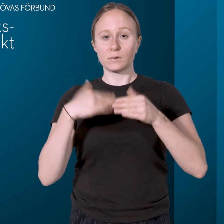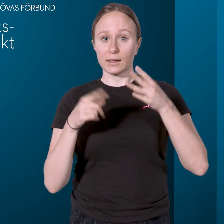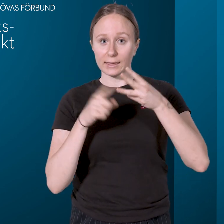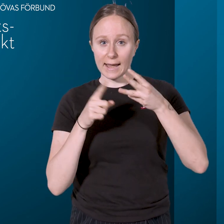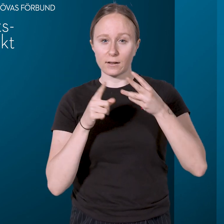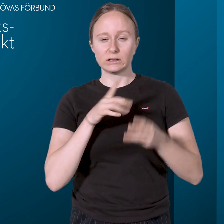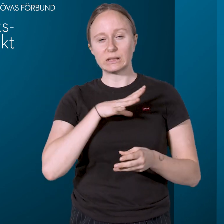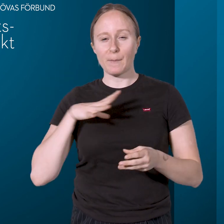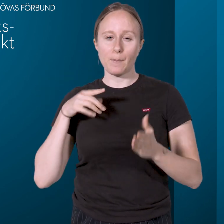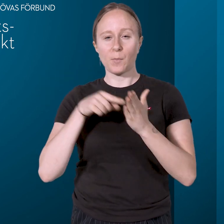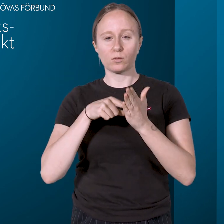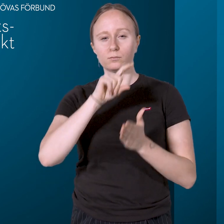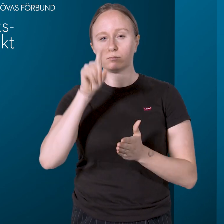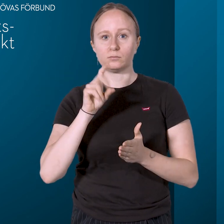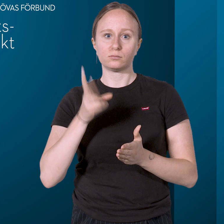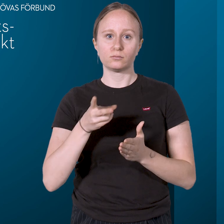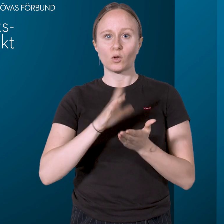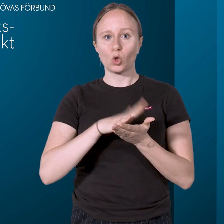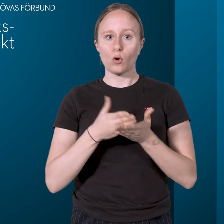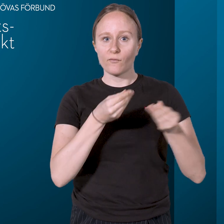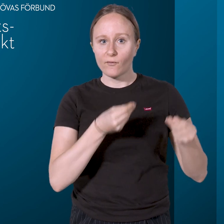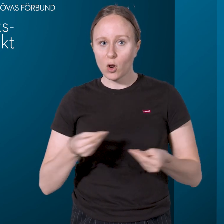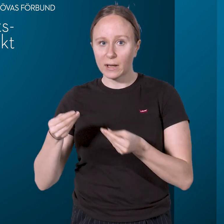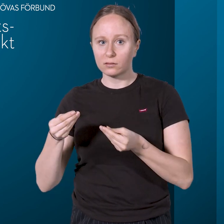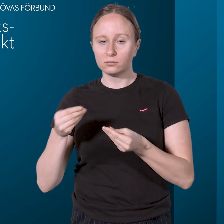En tredje smärtpunkt har varit tolkförmedlingen.